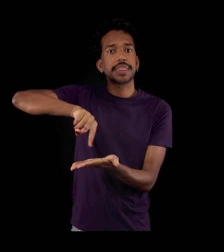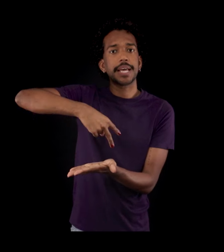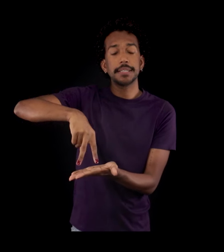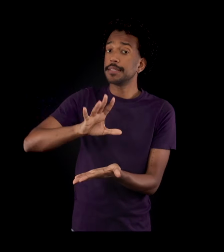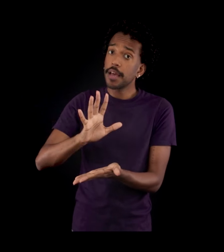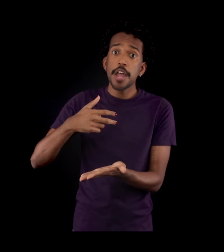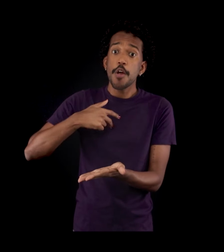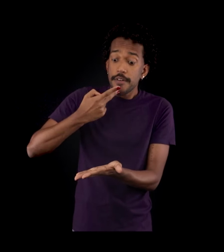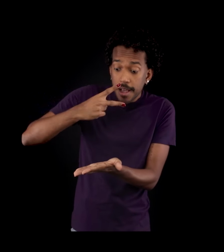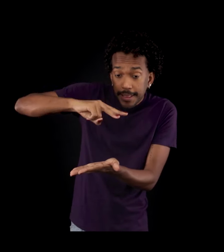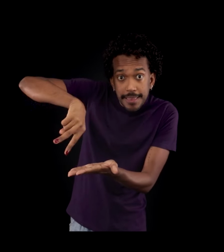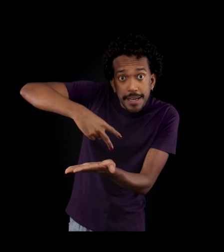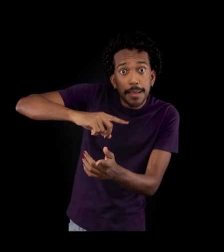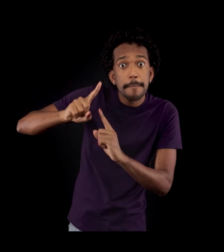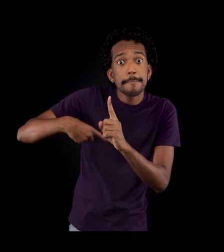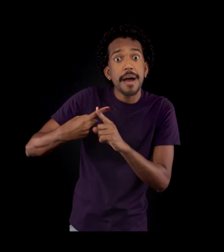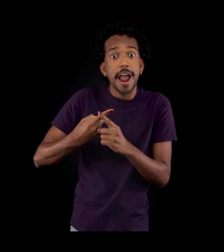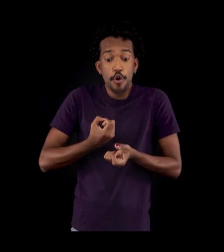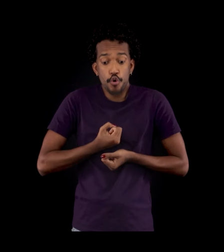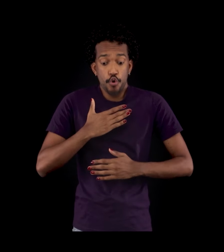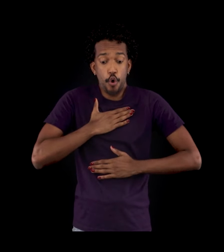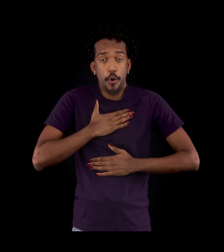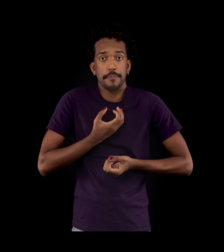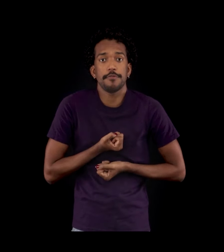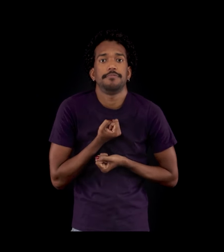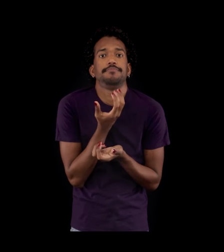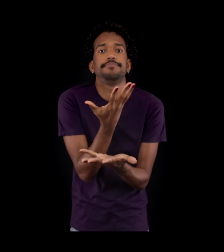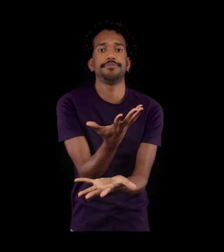trabalho com as manifestações do corpo, com as expressões do corpo.